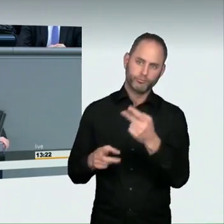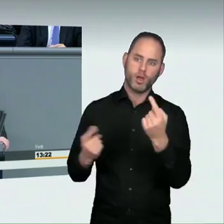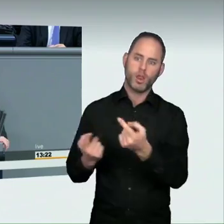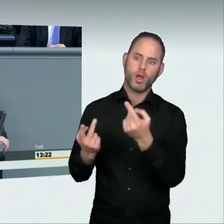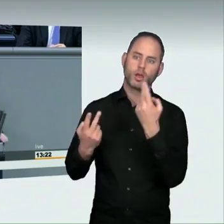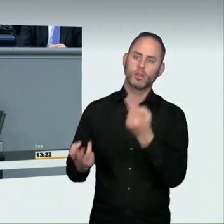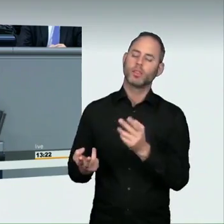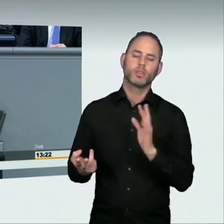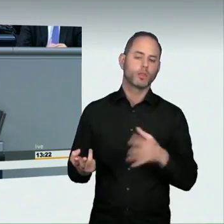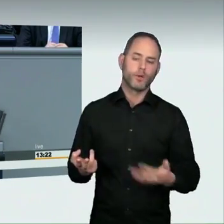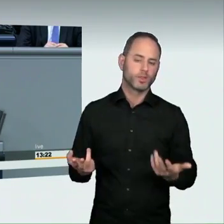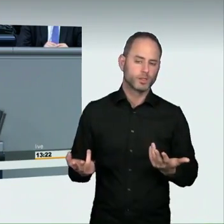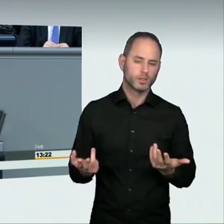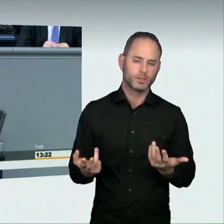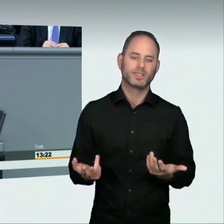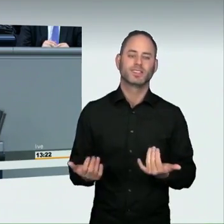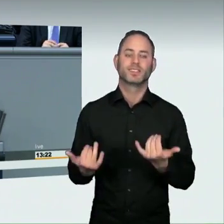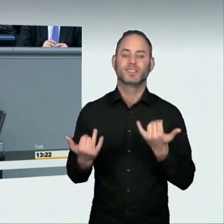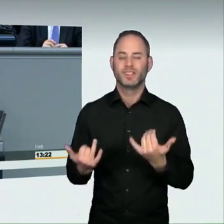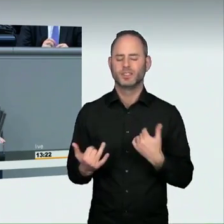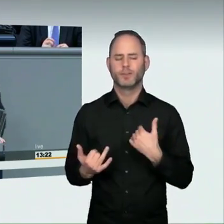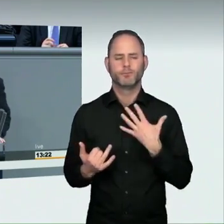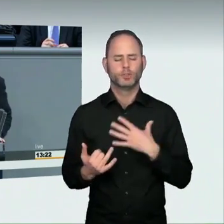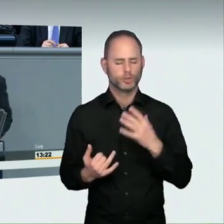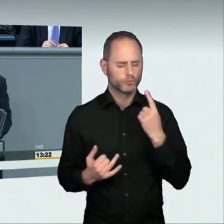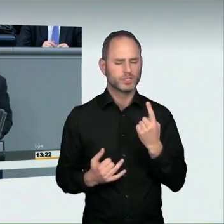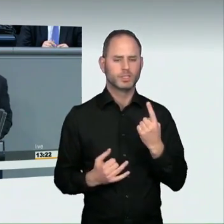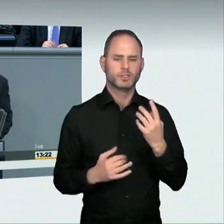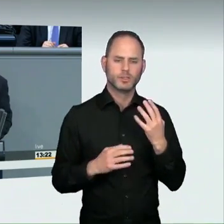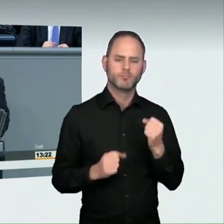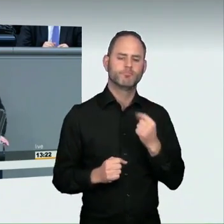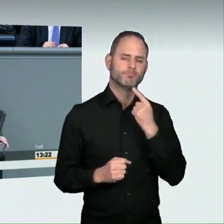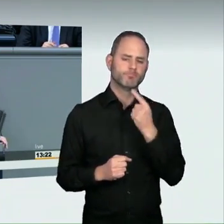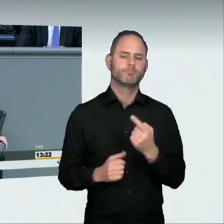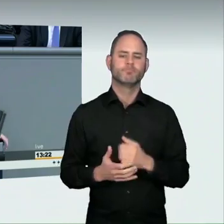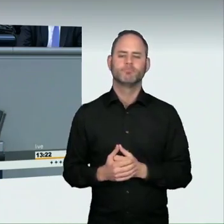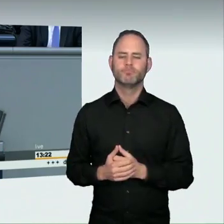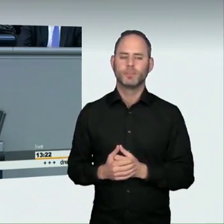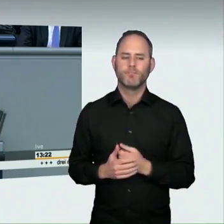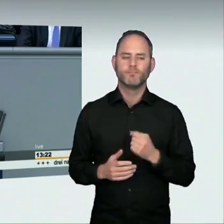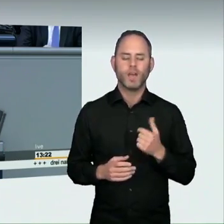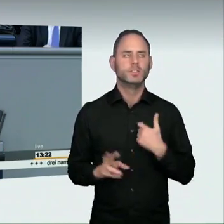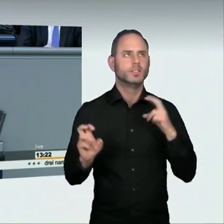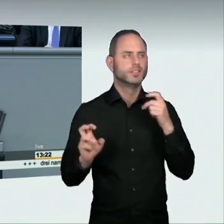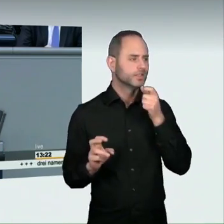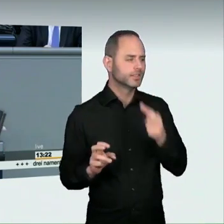dass wir uns gemeinsam dafür einsetzen. (Zwischenruf) Ja. Wir haben ja gestern noch in fröhlicher Runde zusammengesessen.